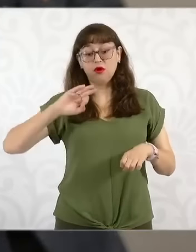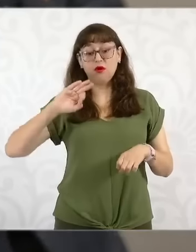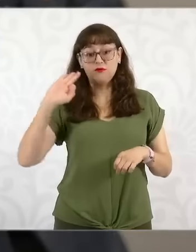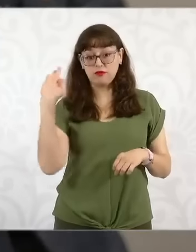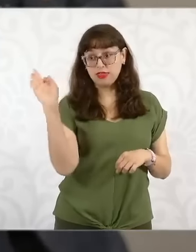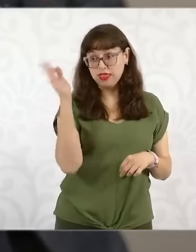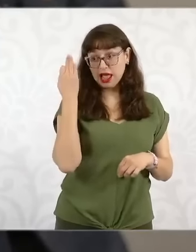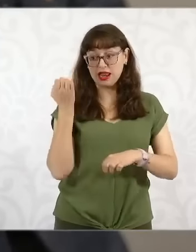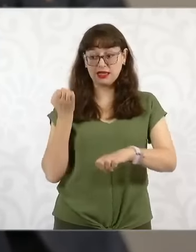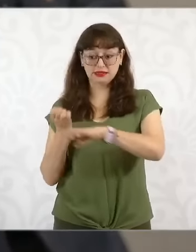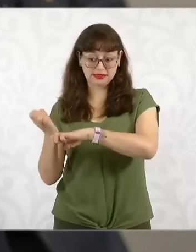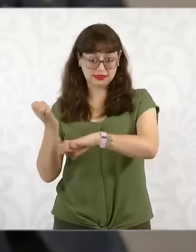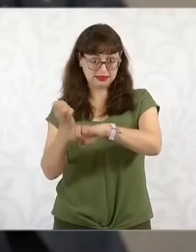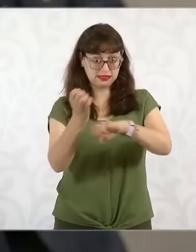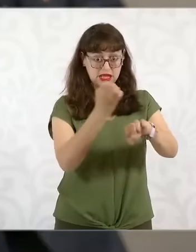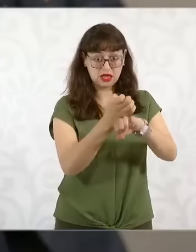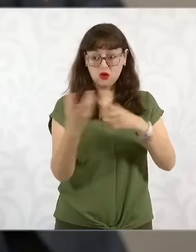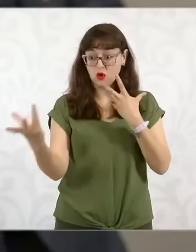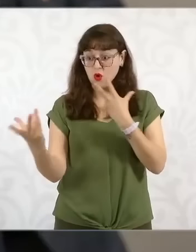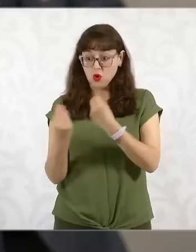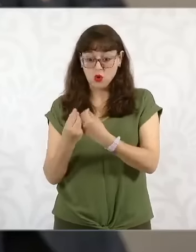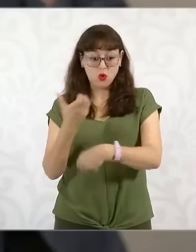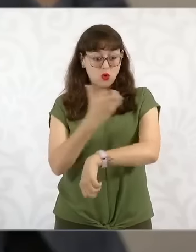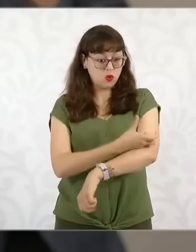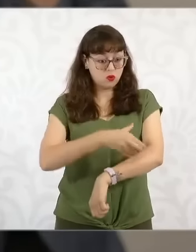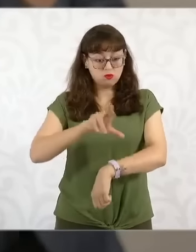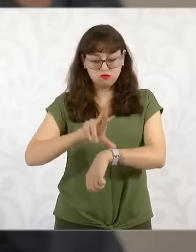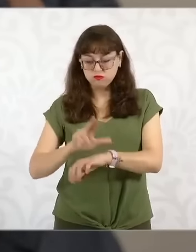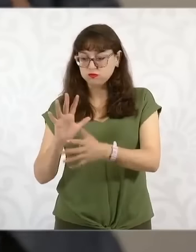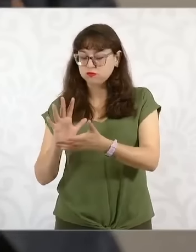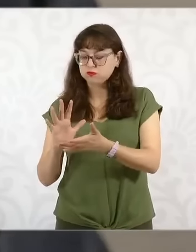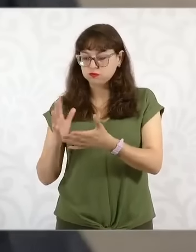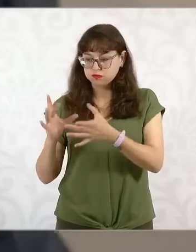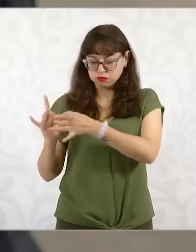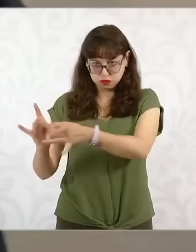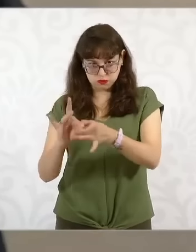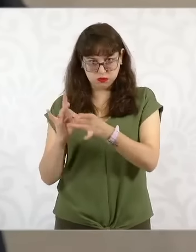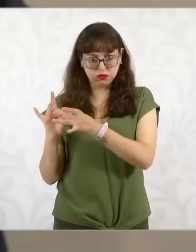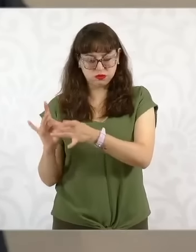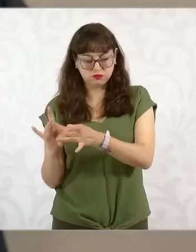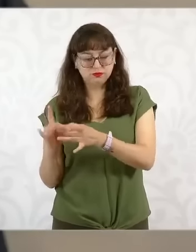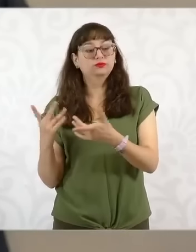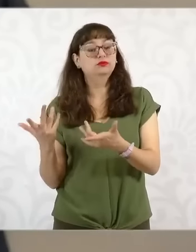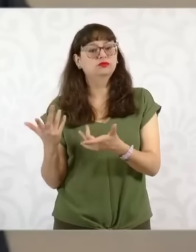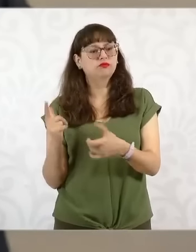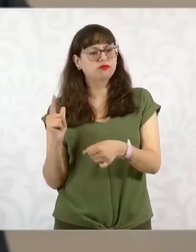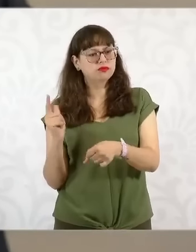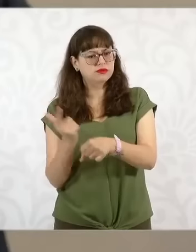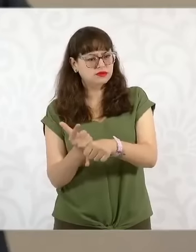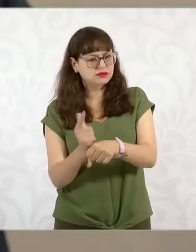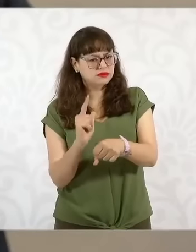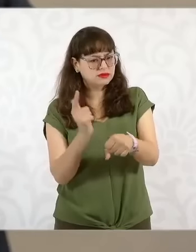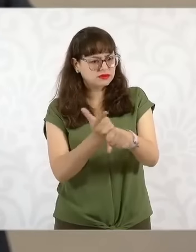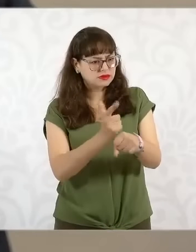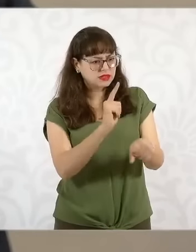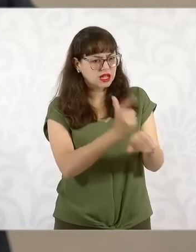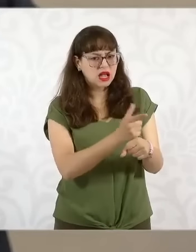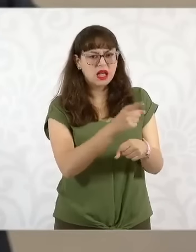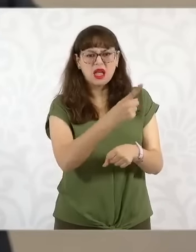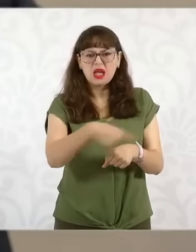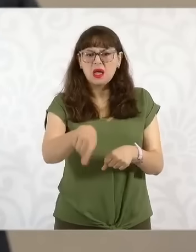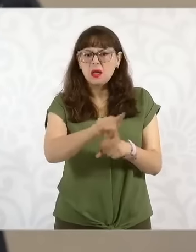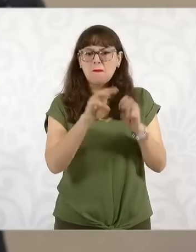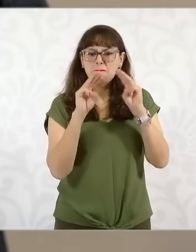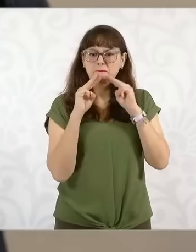se ha destapado una serie de organizaciones que se dedican incluso a hacer especie de empresas,